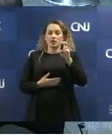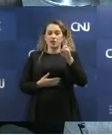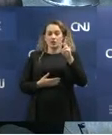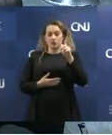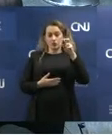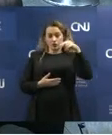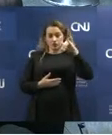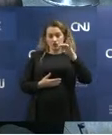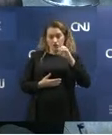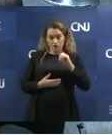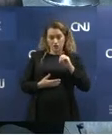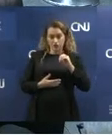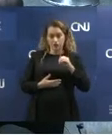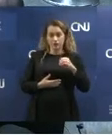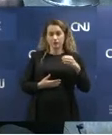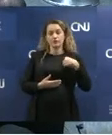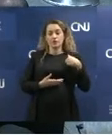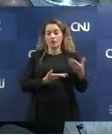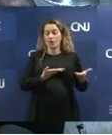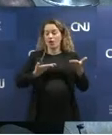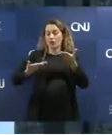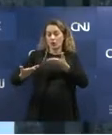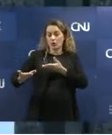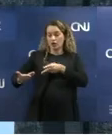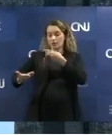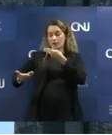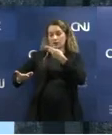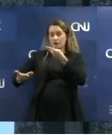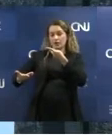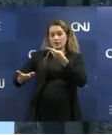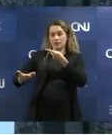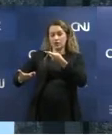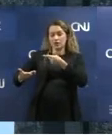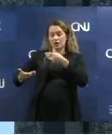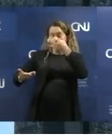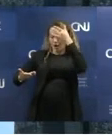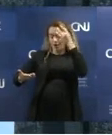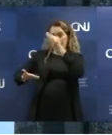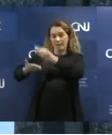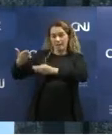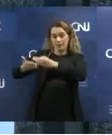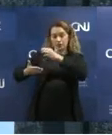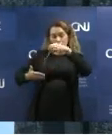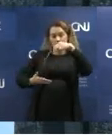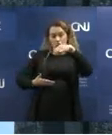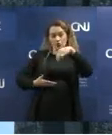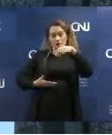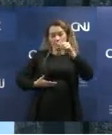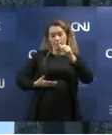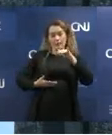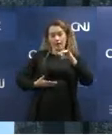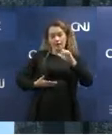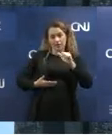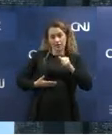Eu concedo agora a palavra a relatora, ministra Maria Thereza de Assis Moura, para o voto. Muito obrigada.